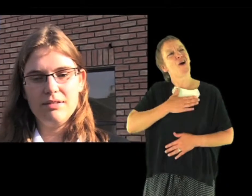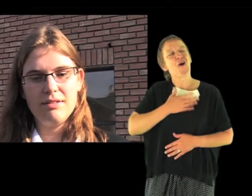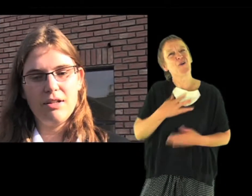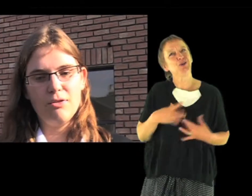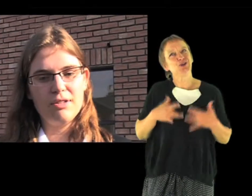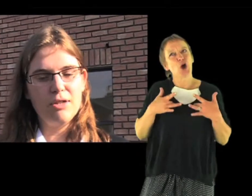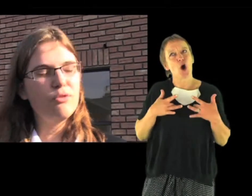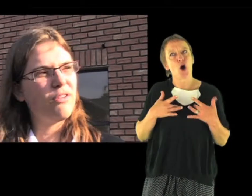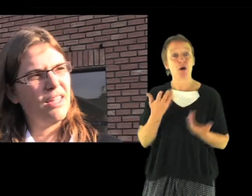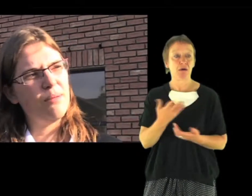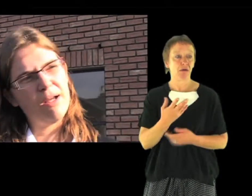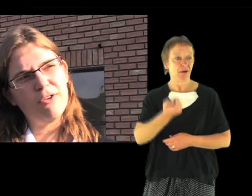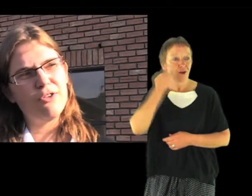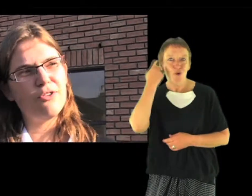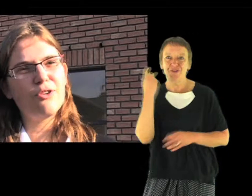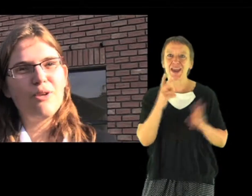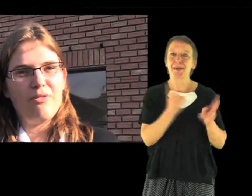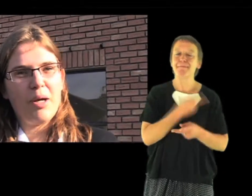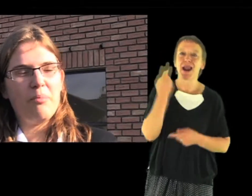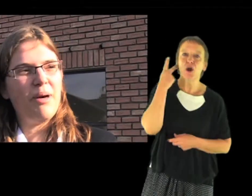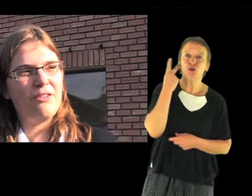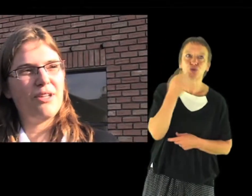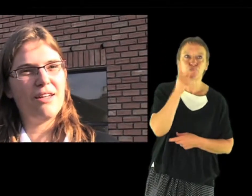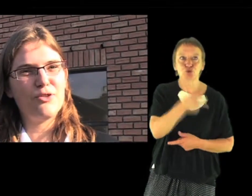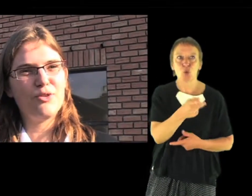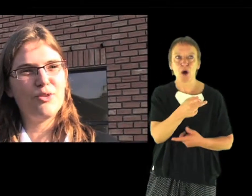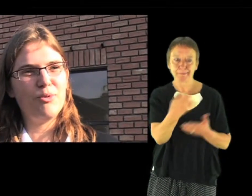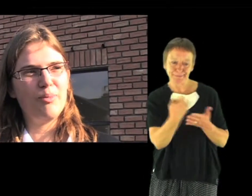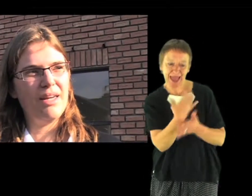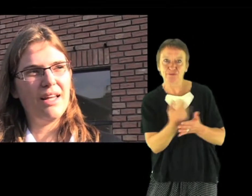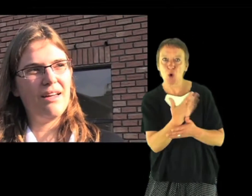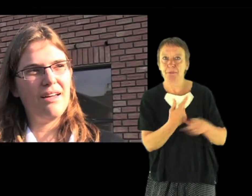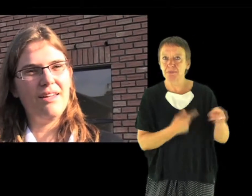Si l'ouvrier malentendant doit faire part de quelque chose,